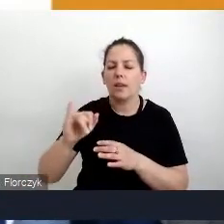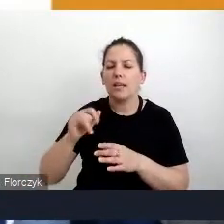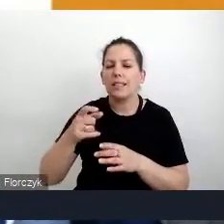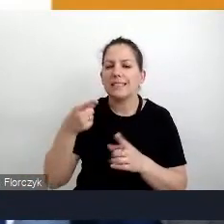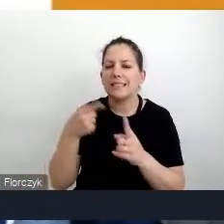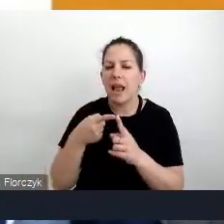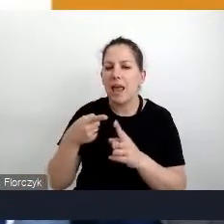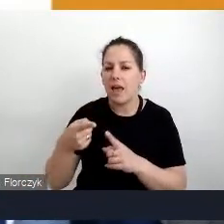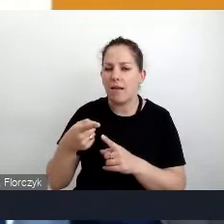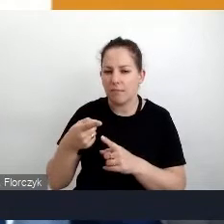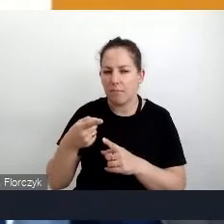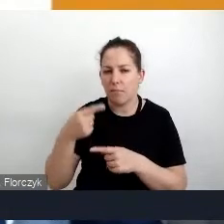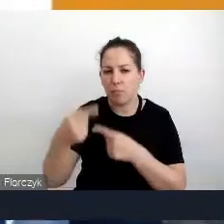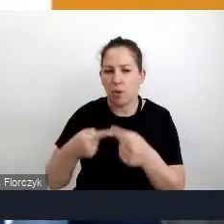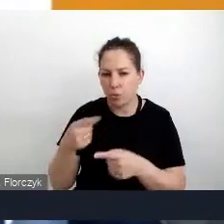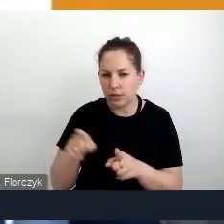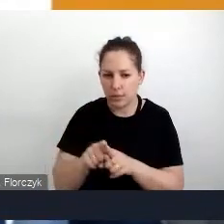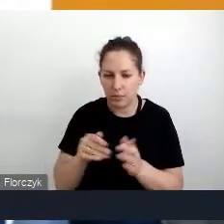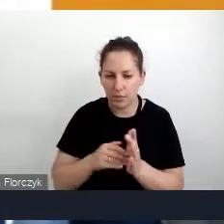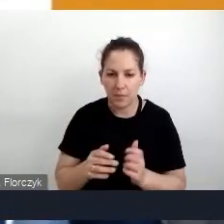W ramach opracowania projektu